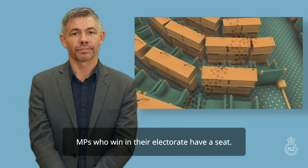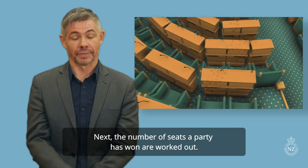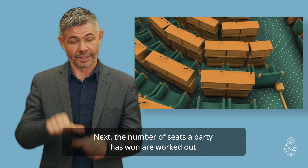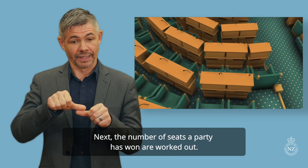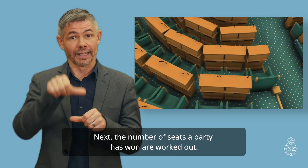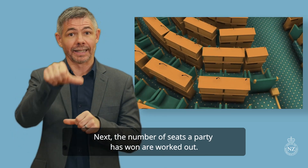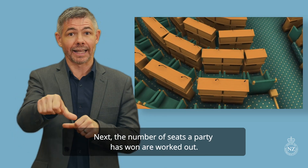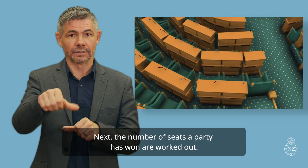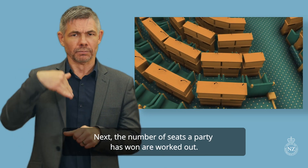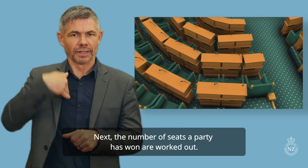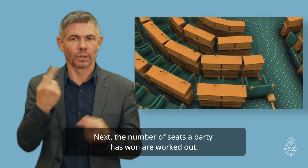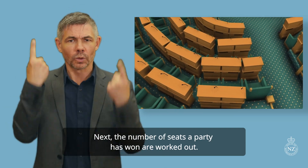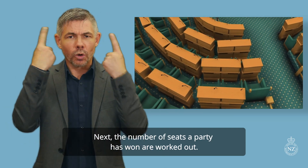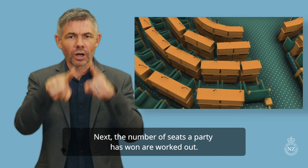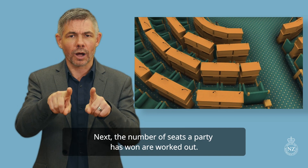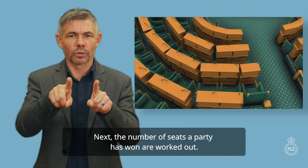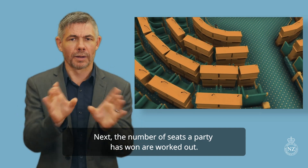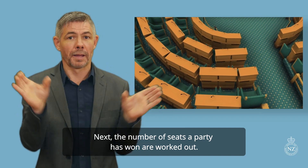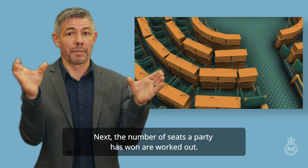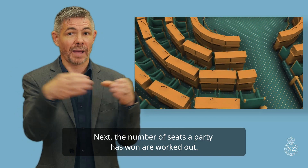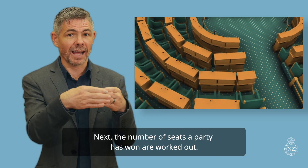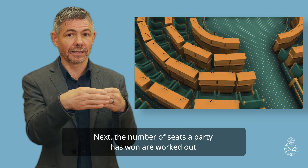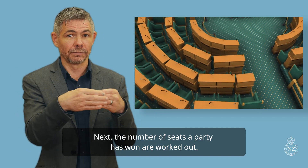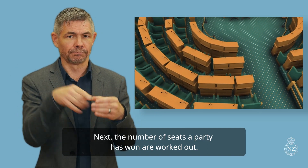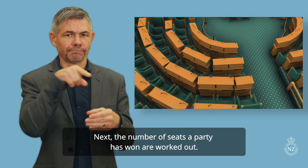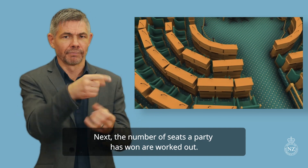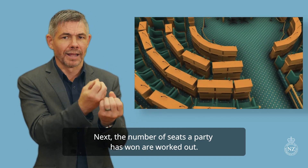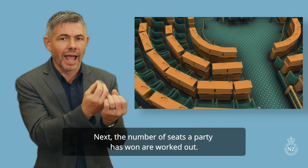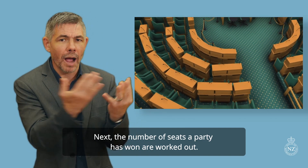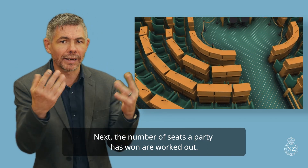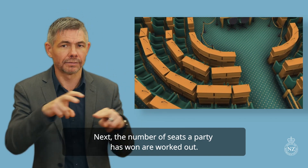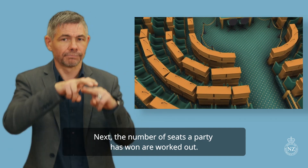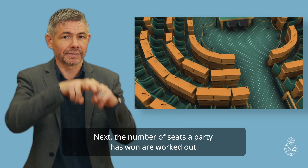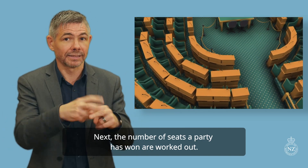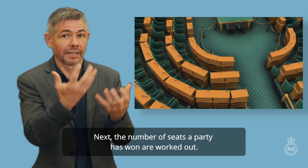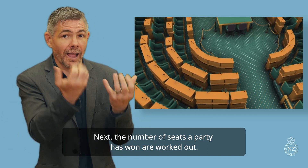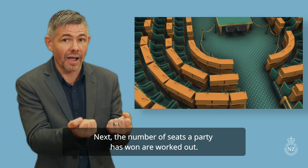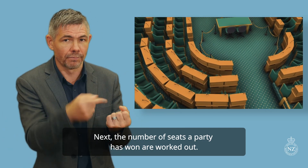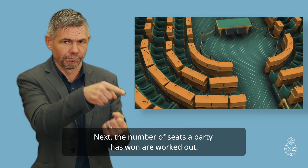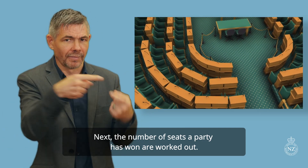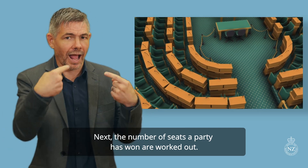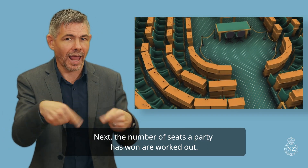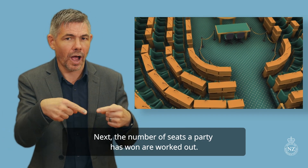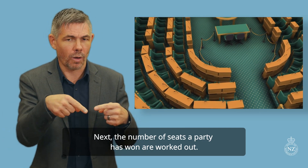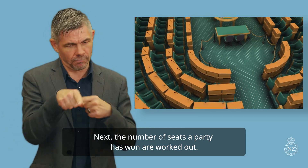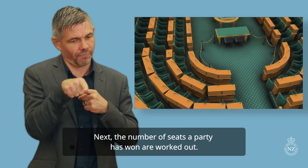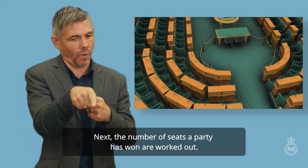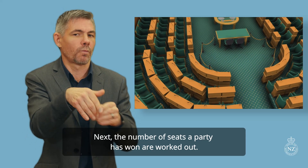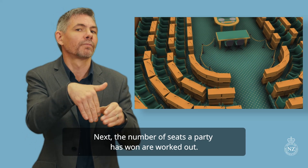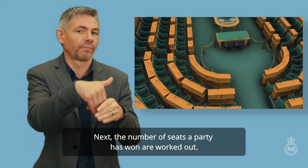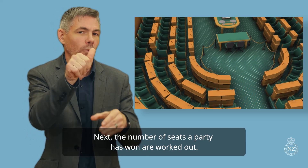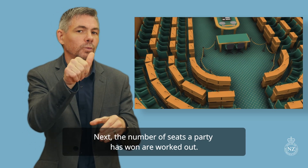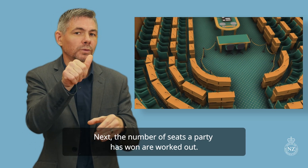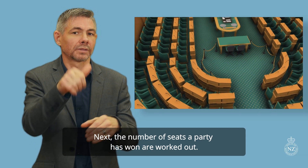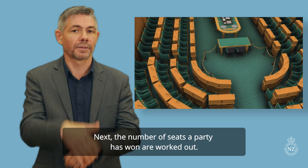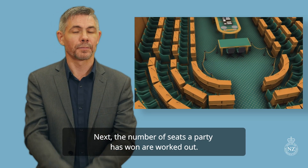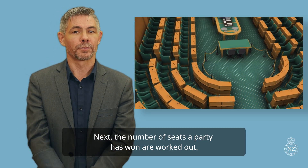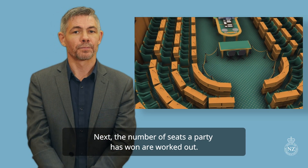Whai muri, ko wānangatia te rahi o ngā tūru i riro i tētahi pāti.